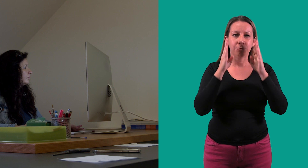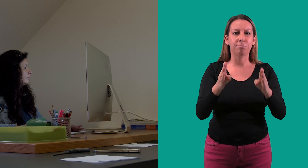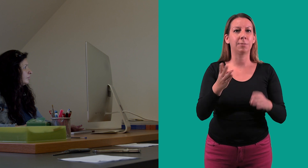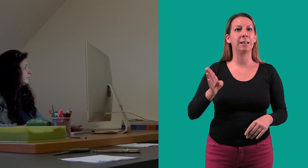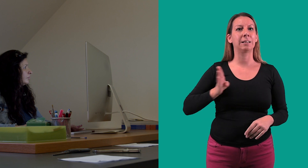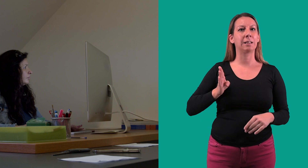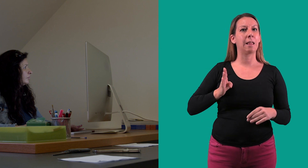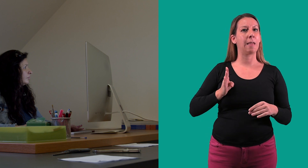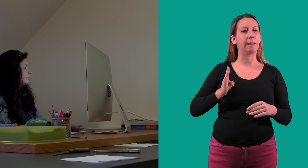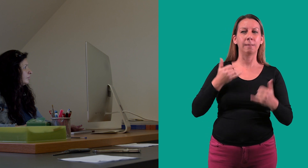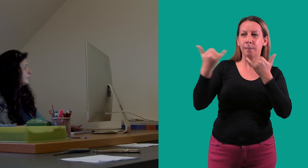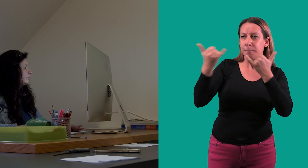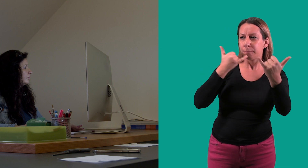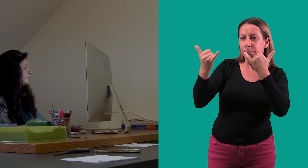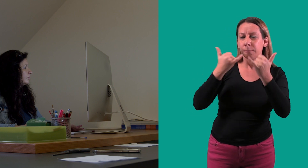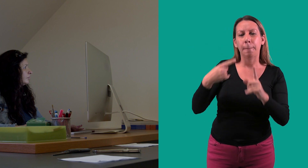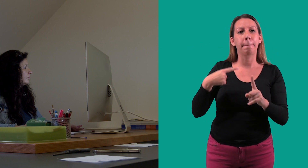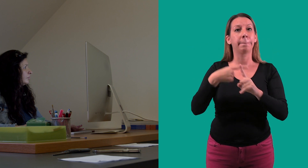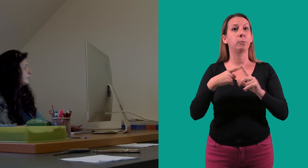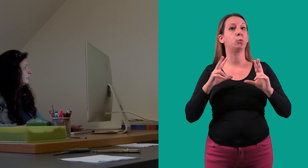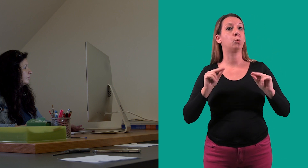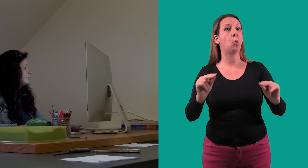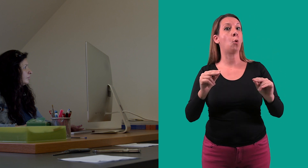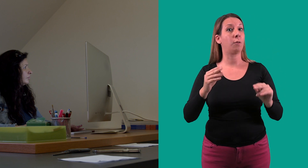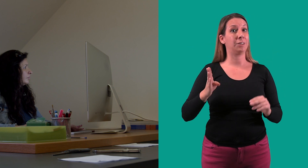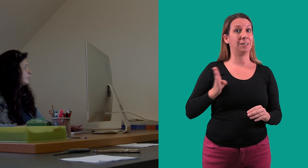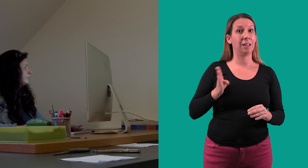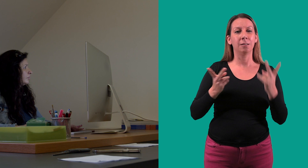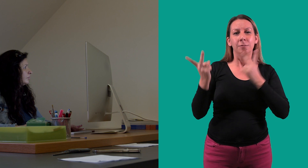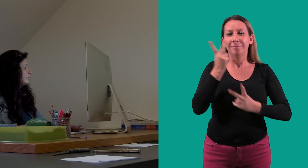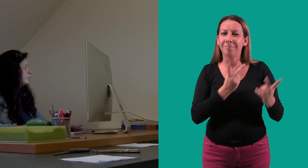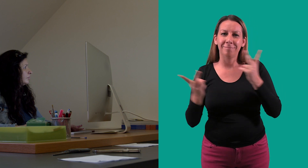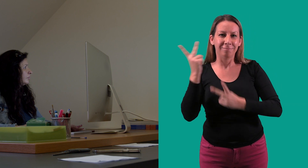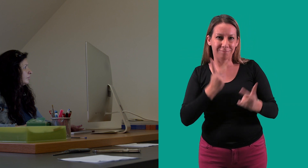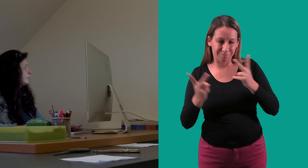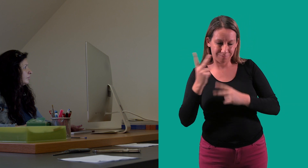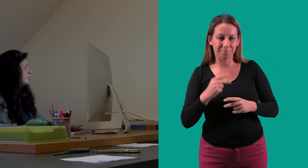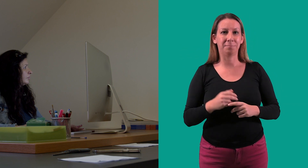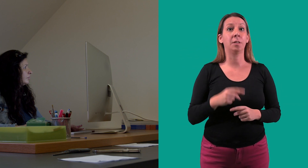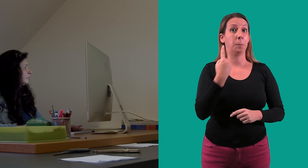L'assistente chiama i clienti e cerca anche nuovi clienti.